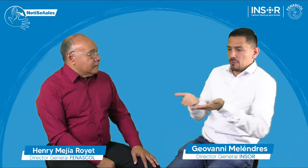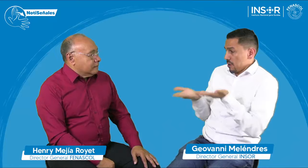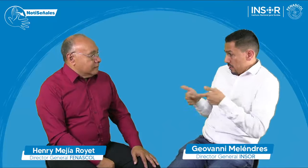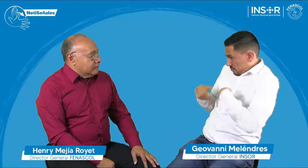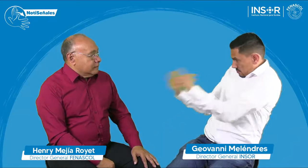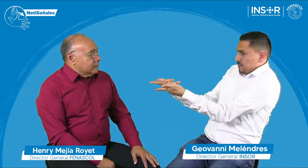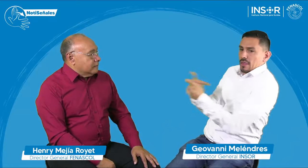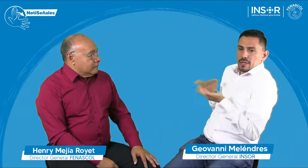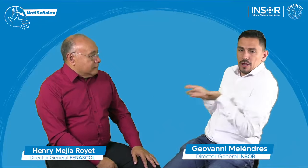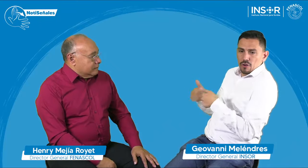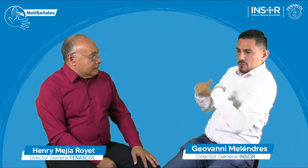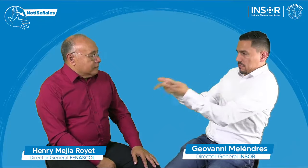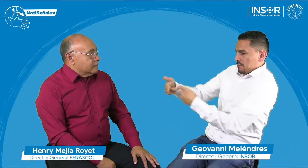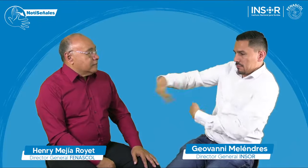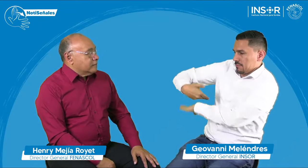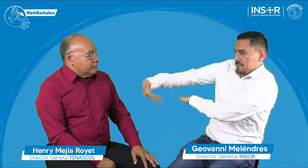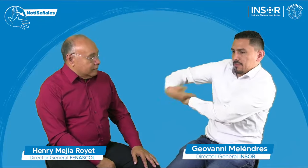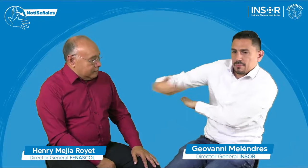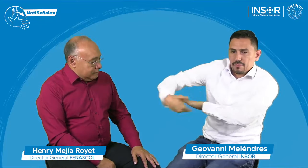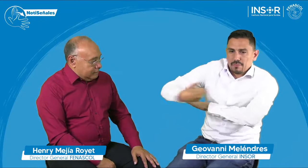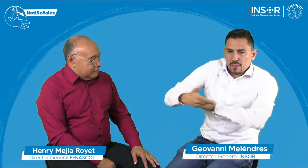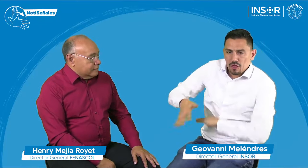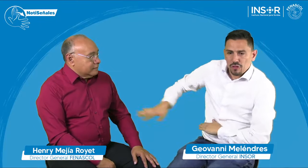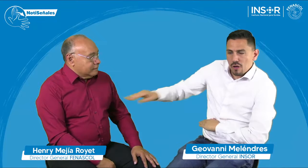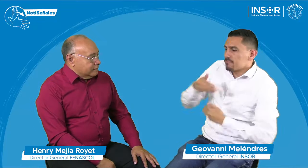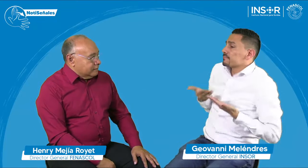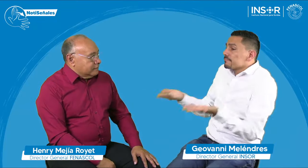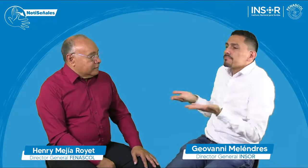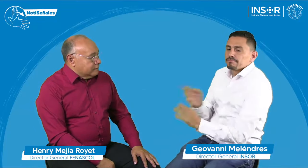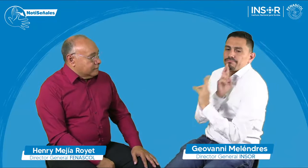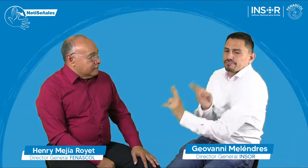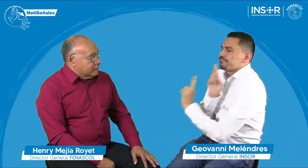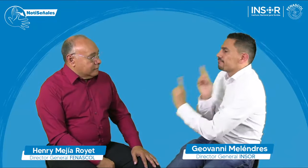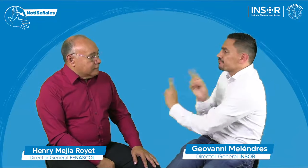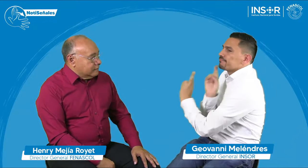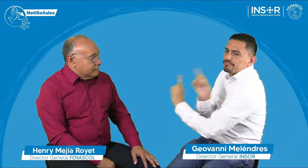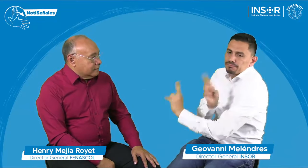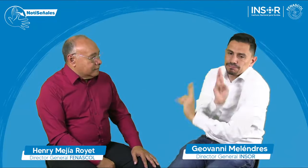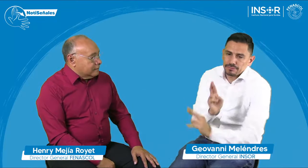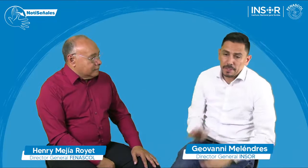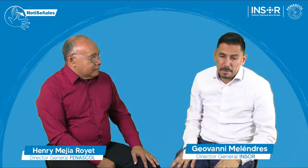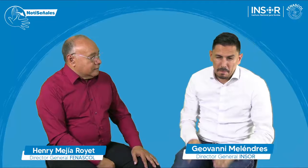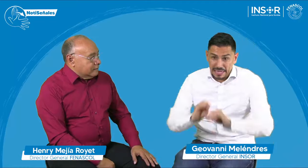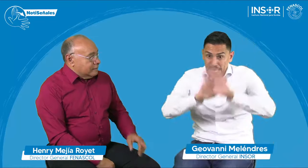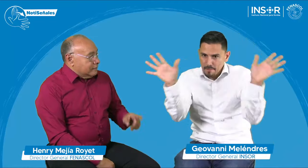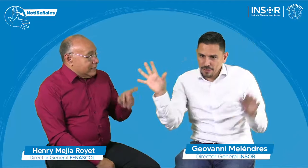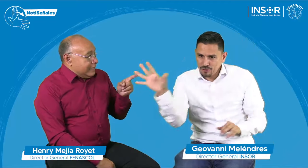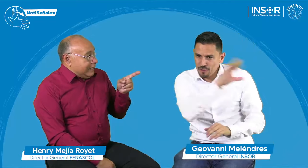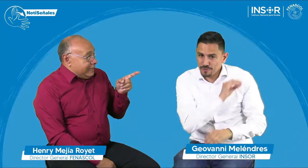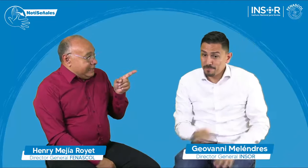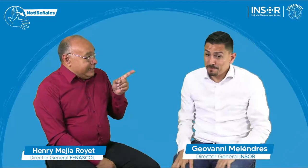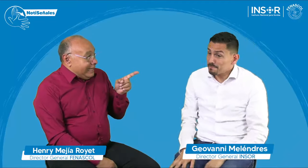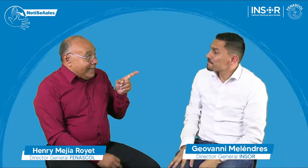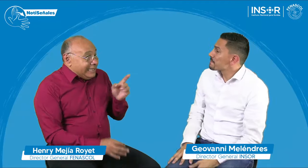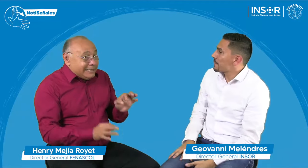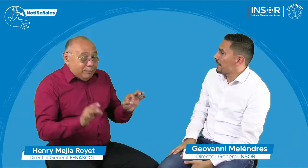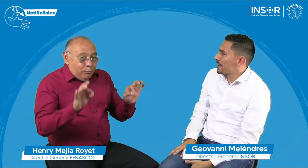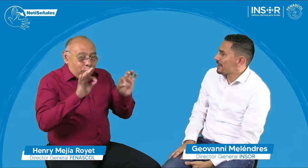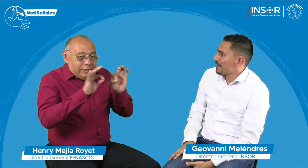servicio en cumplimiento a las normas y leyes que el gobierno estipula y estamos atentos a